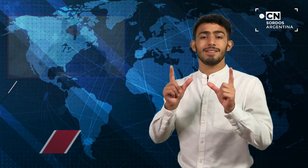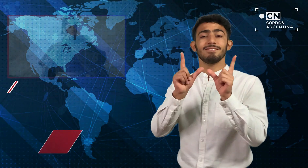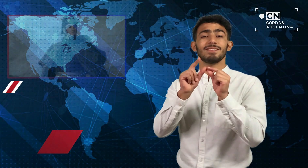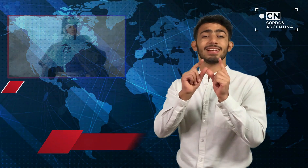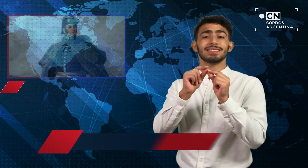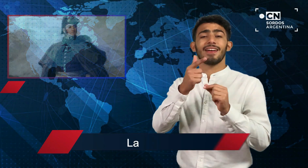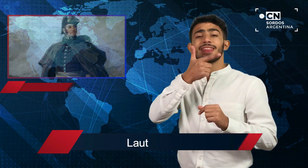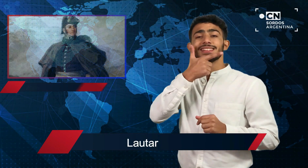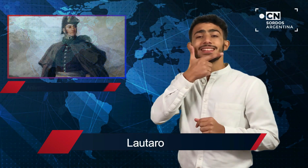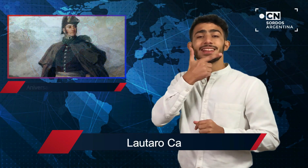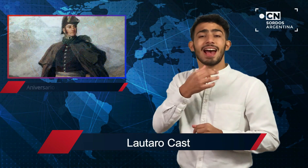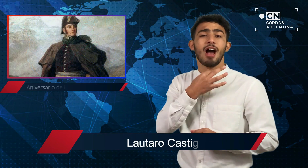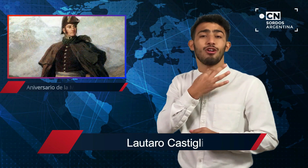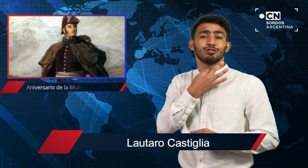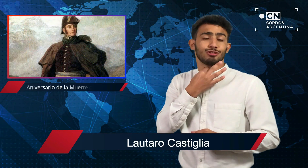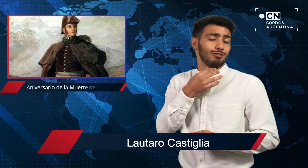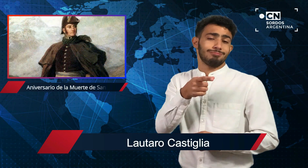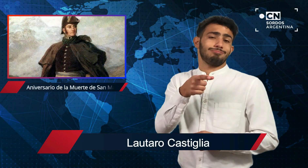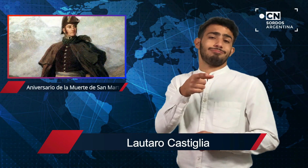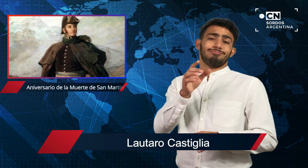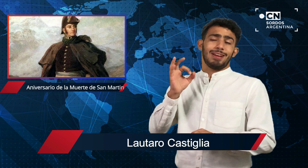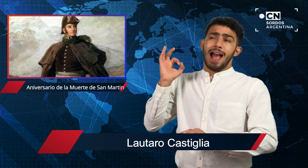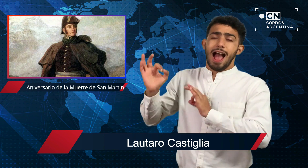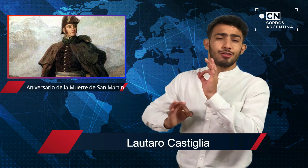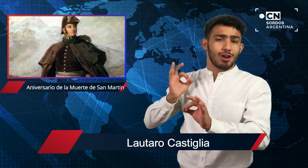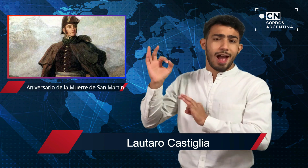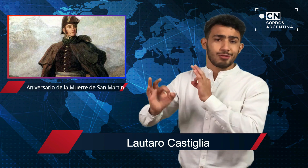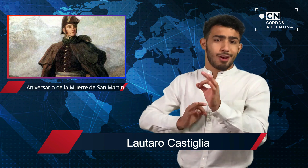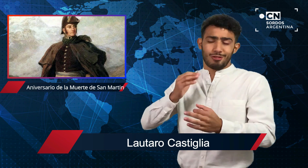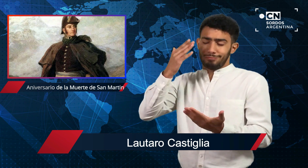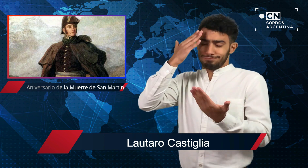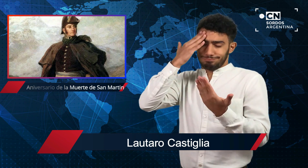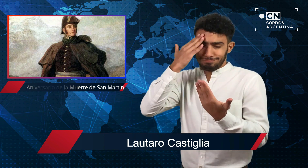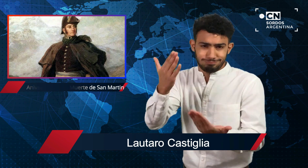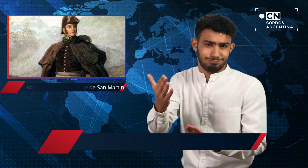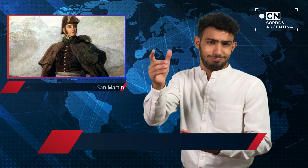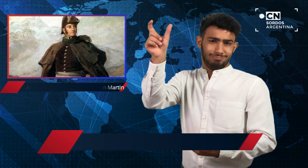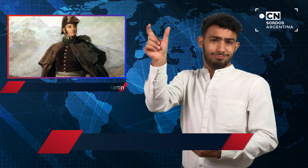Como cada año el 17 de agosto se conmemora el paso a la inmortalidad